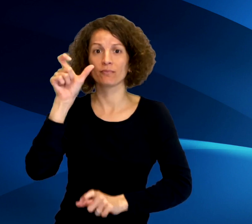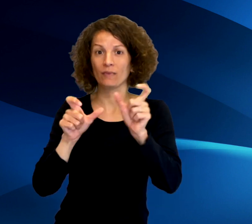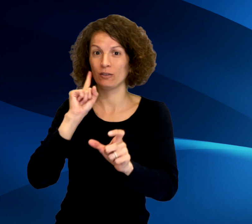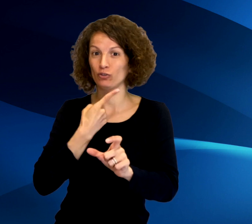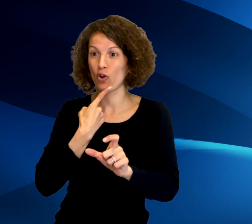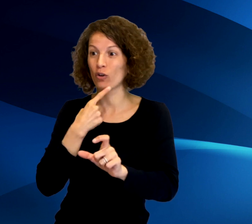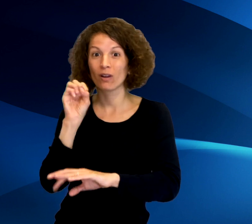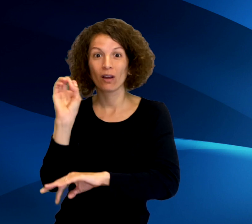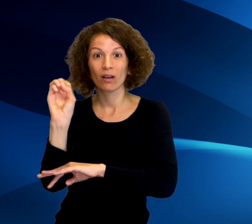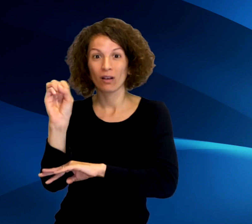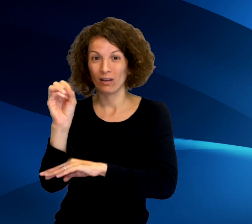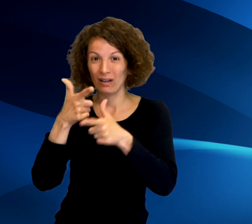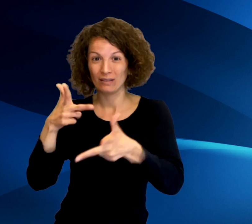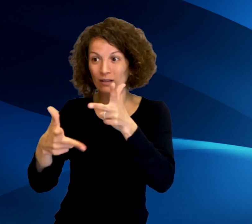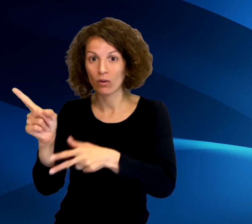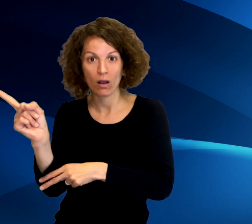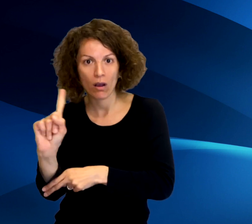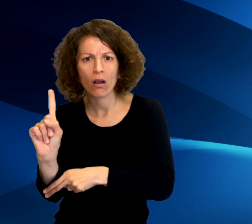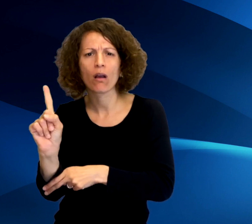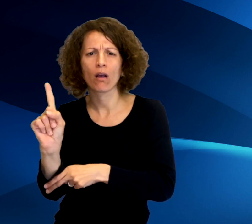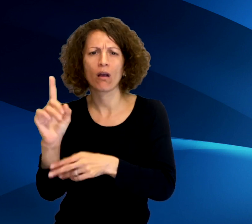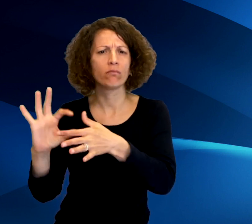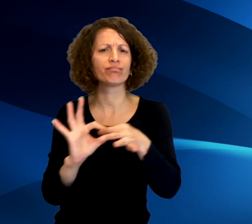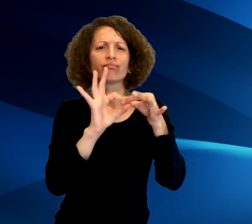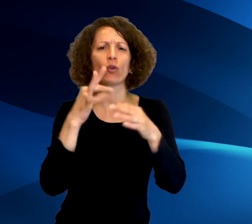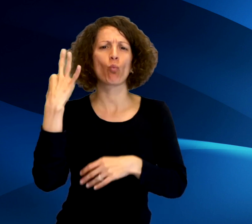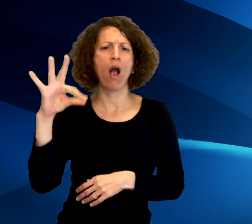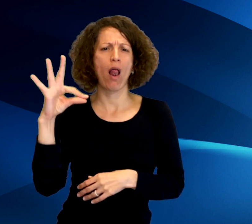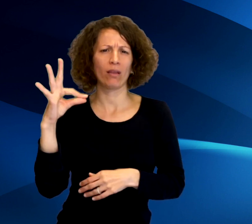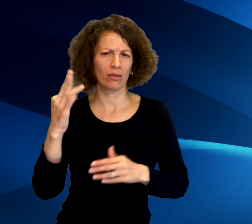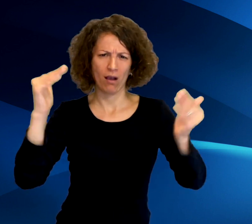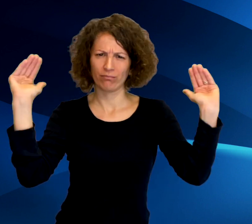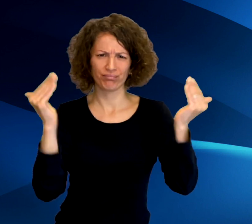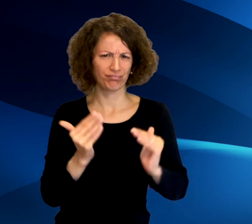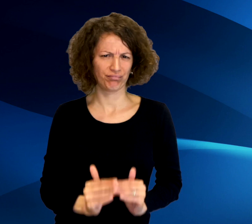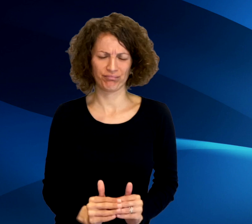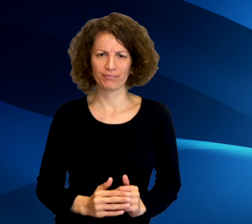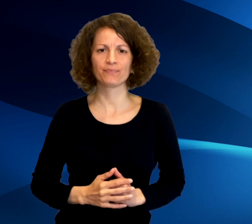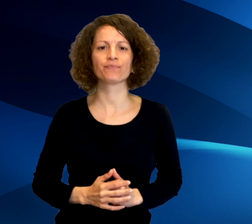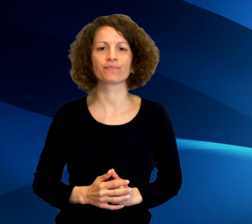Inoltre, il fatto che le persone sorde non insegnino la propria lingua dei segni ha un impatto negativo sulla qualità dell’insegnamento,